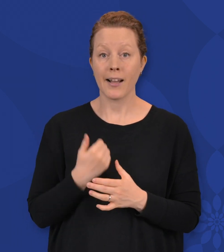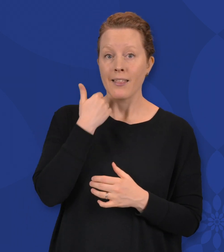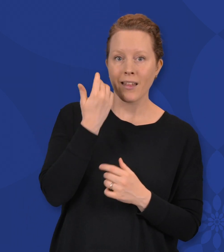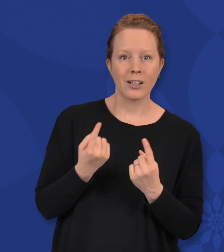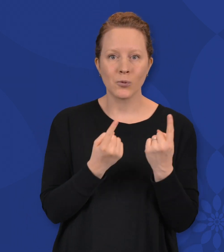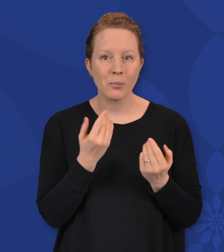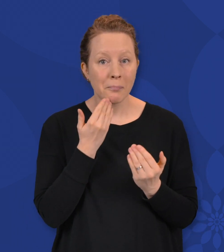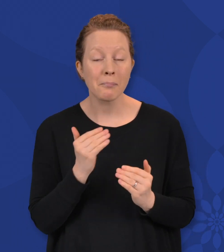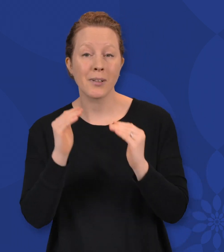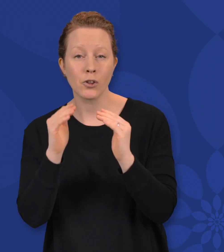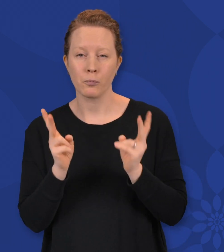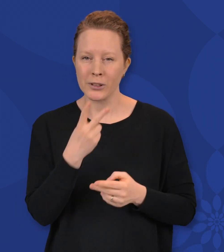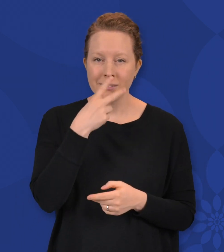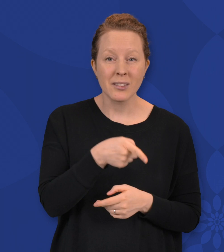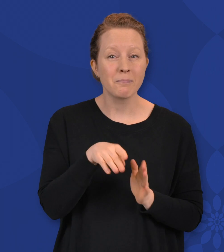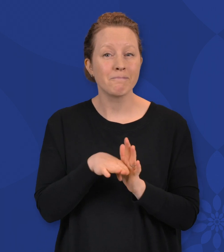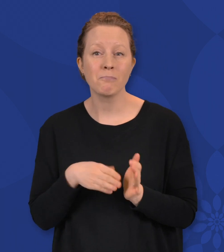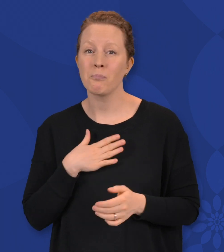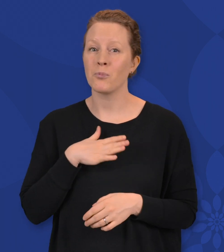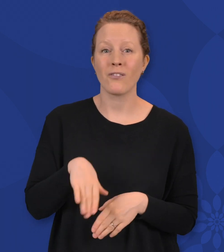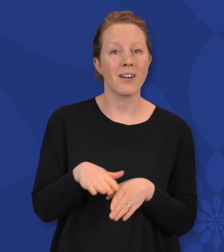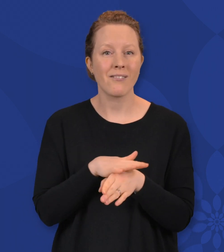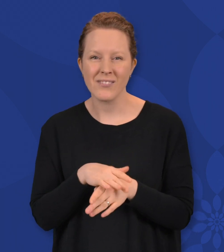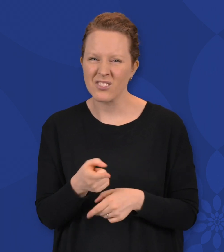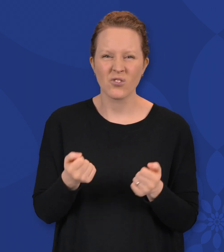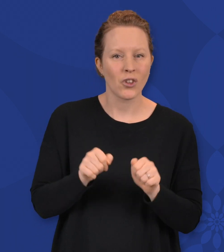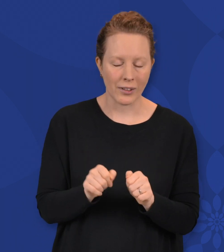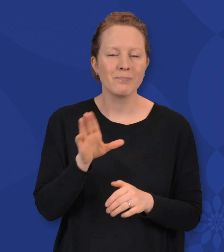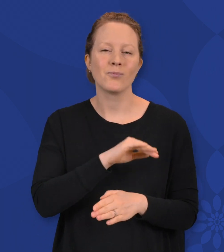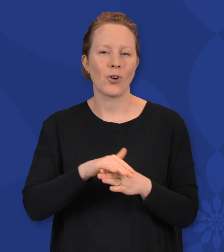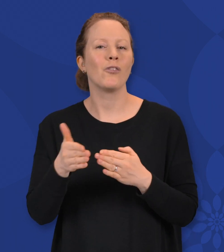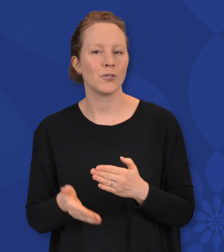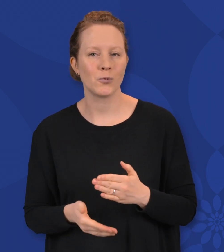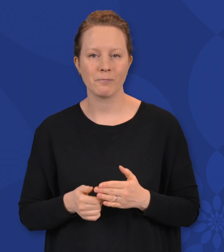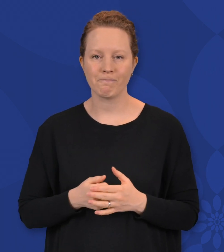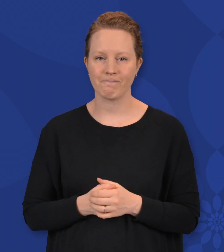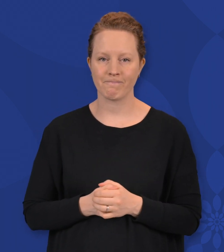Den avvecklas genast när den inte längre kan motiveras som proportionerlig och nödvändig.